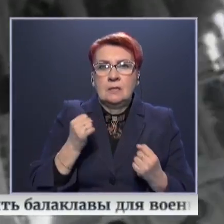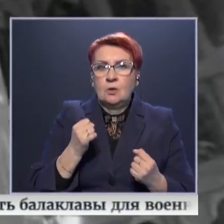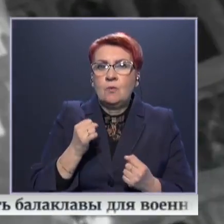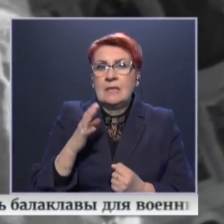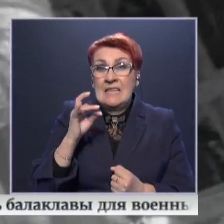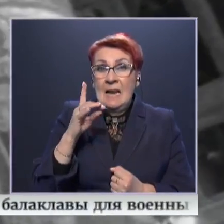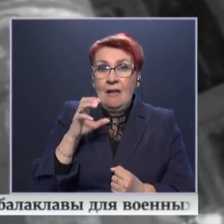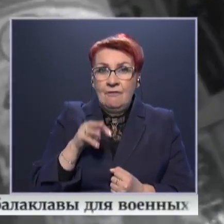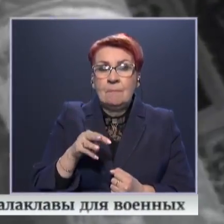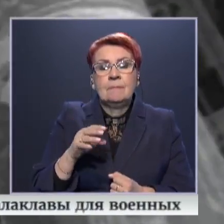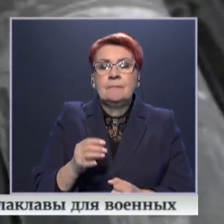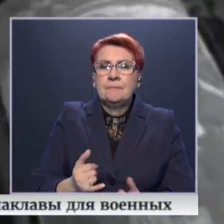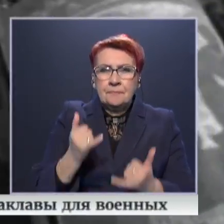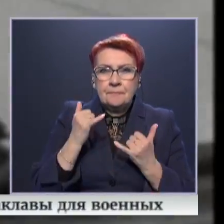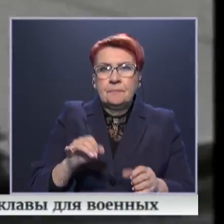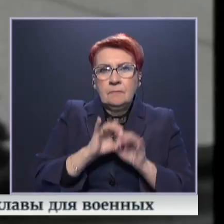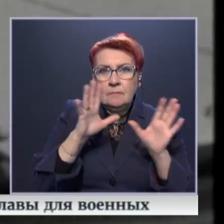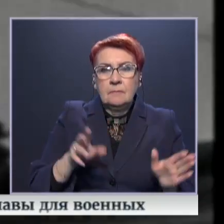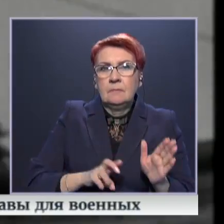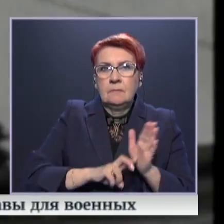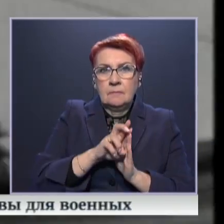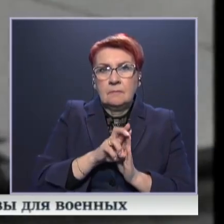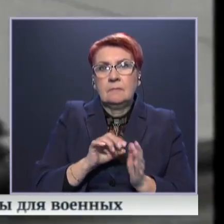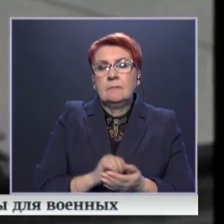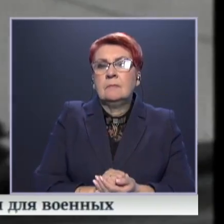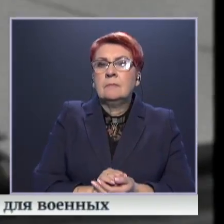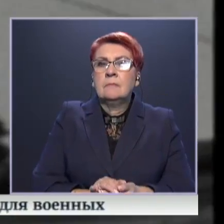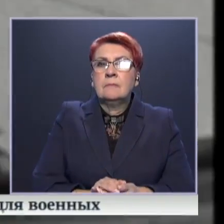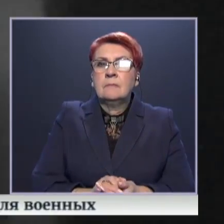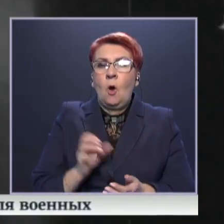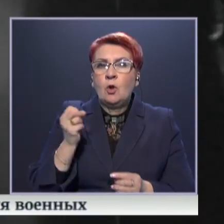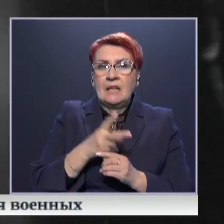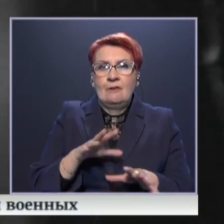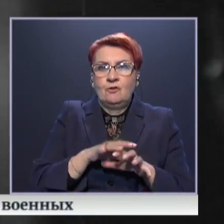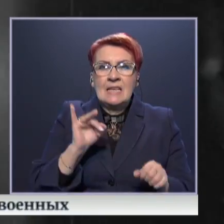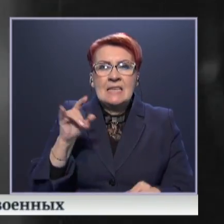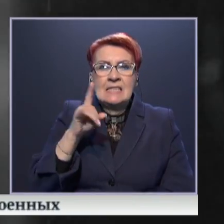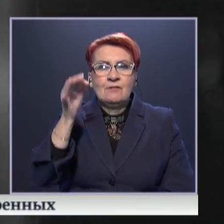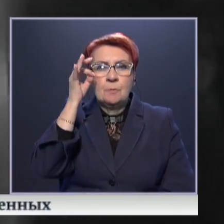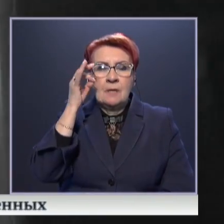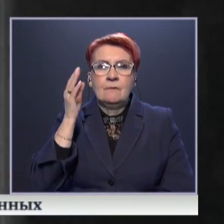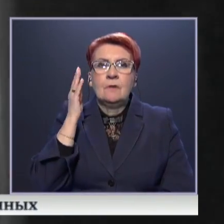интересов Святой церкви от посягательств гнавшей её власти Из воспоминаний бывшего и подьякона владыки